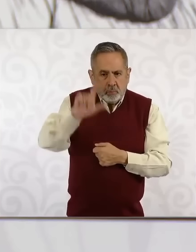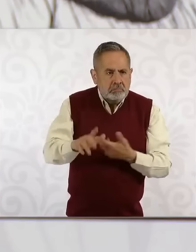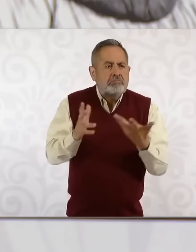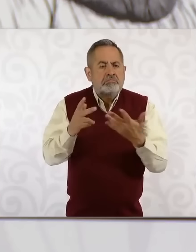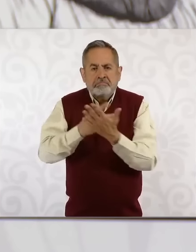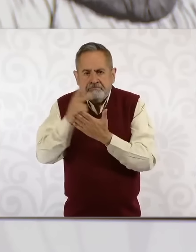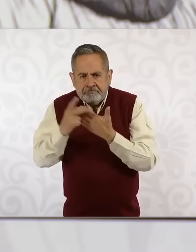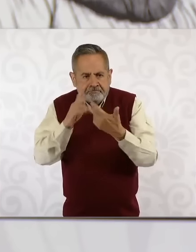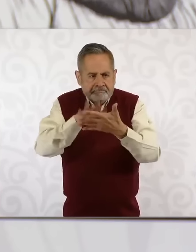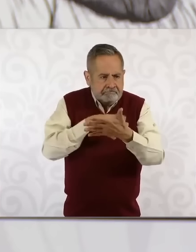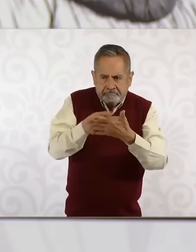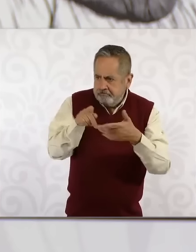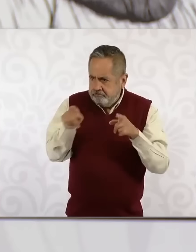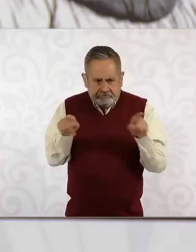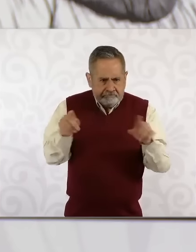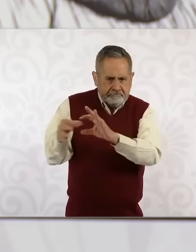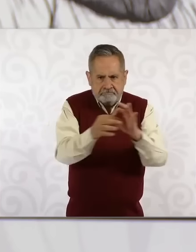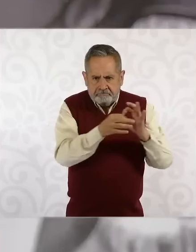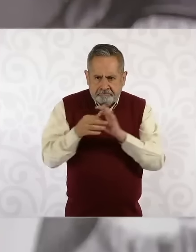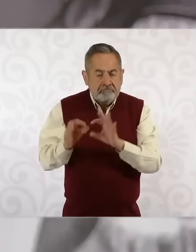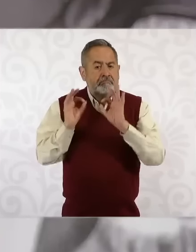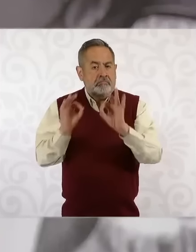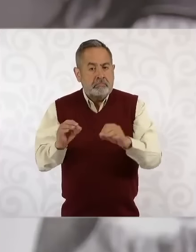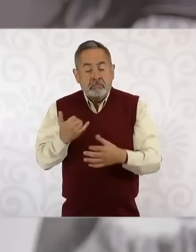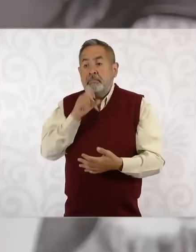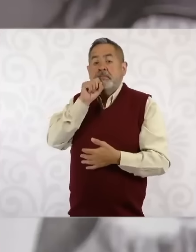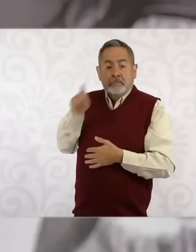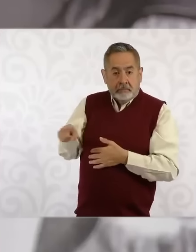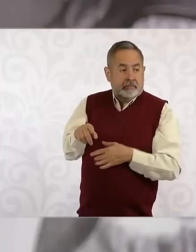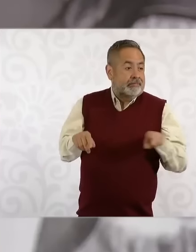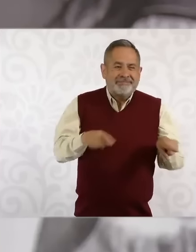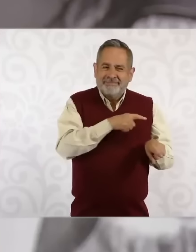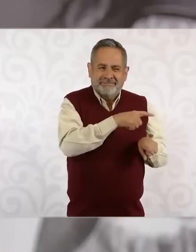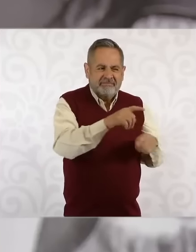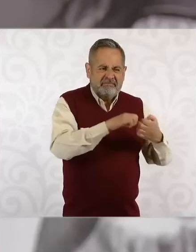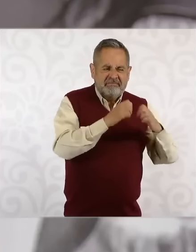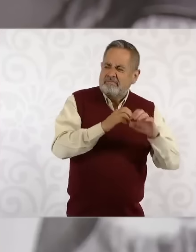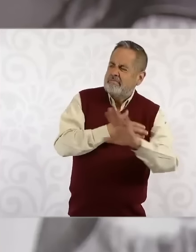muy coordinada. y Jesús Ramírez, a quien también los comentócratas no les cae bien y muchos nos